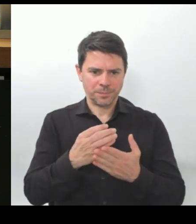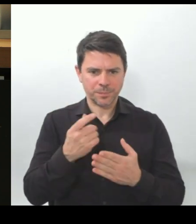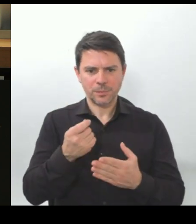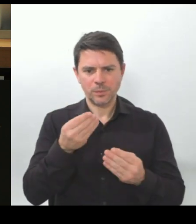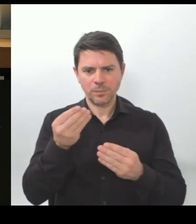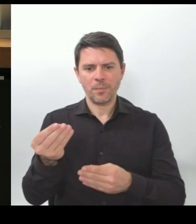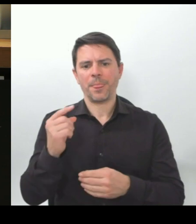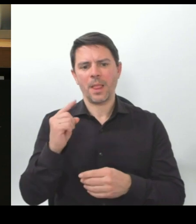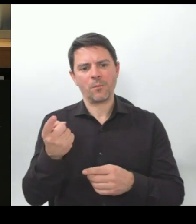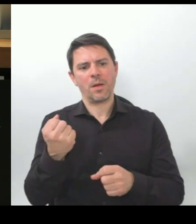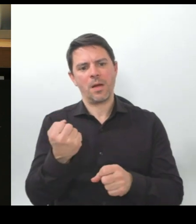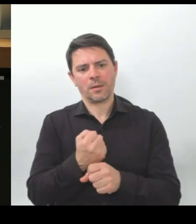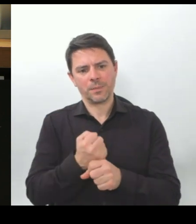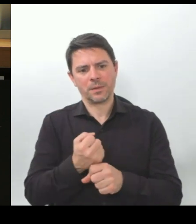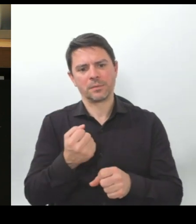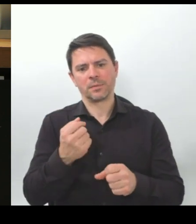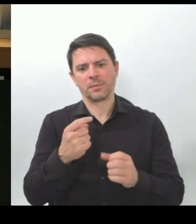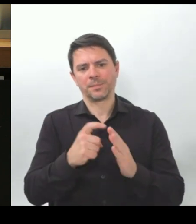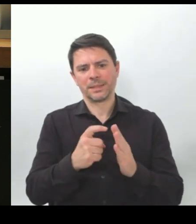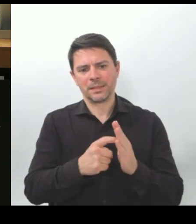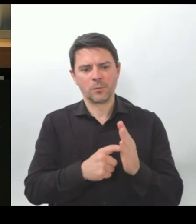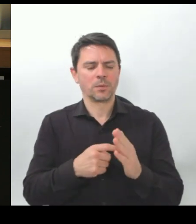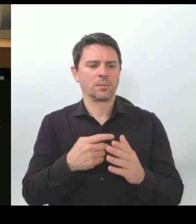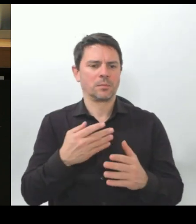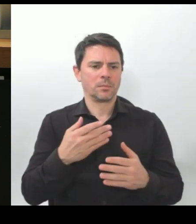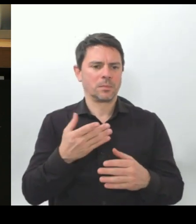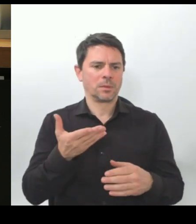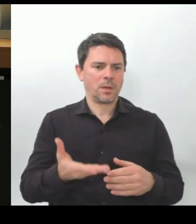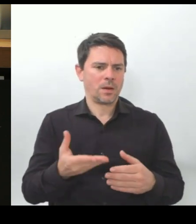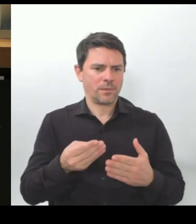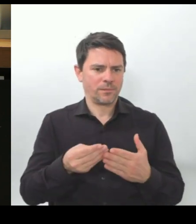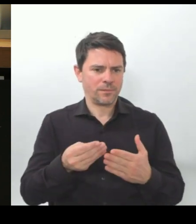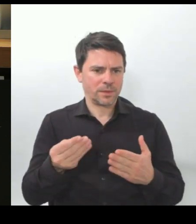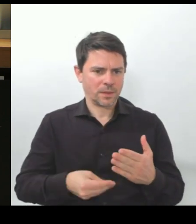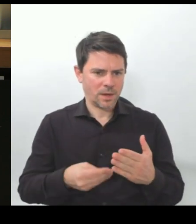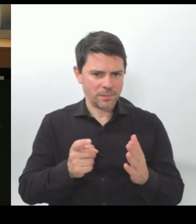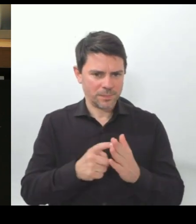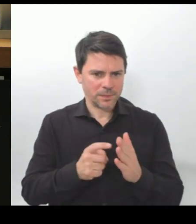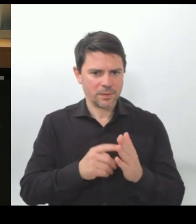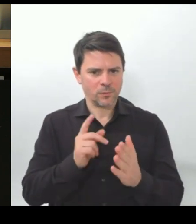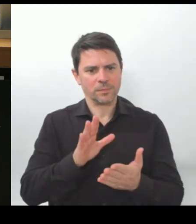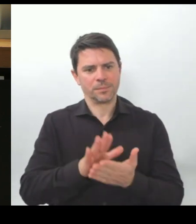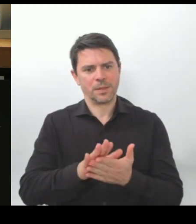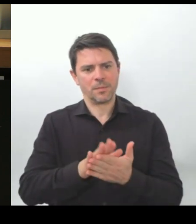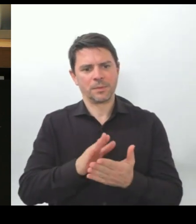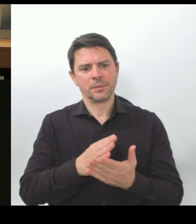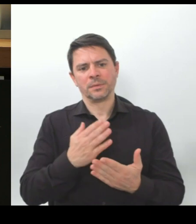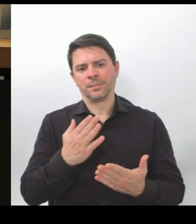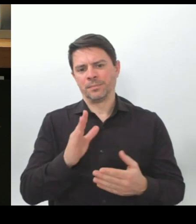Aber ihr Antrag gibt mir noch mal die Gelegenheit, über die in Aussicht gestellte Rekommunalisierung zu sprechen. Und sie kann es